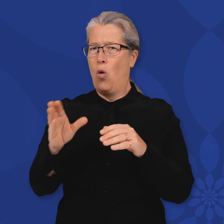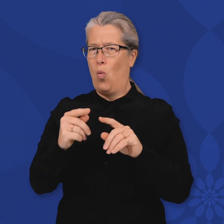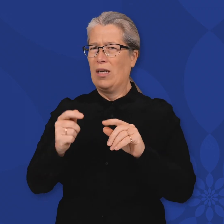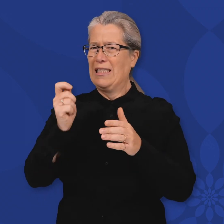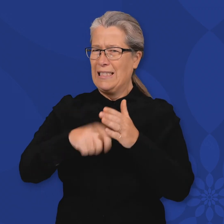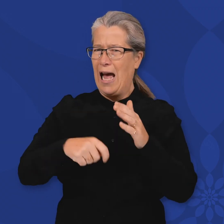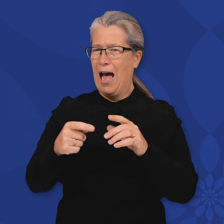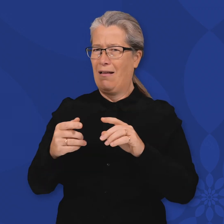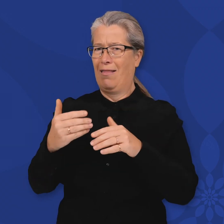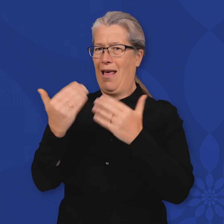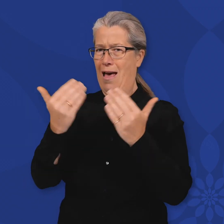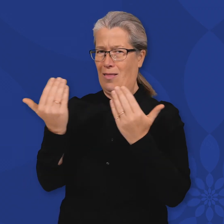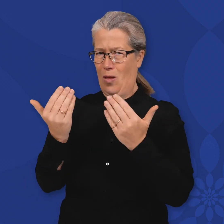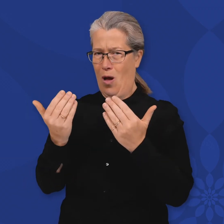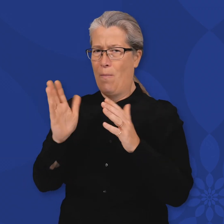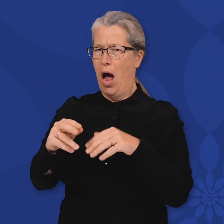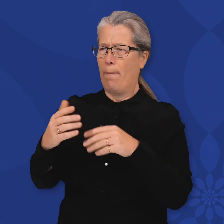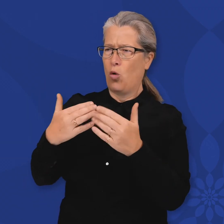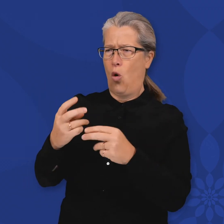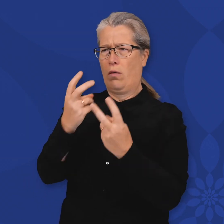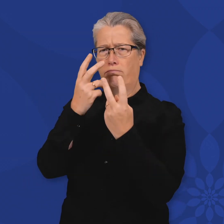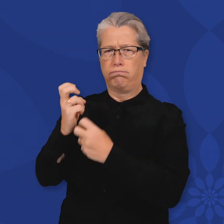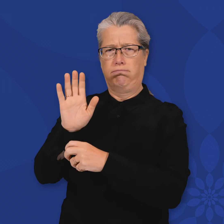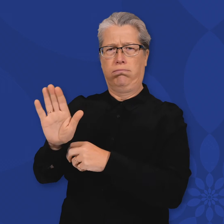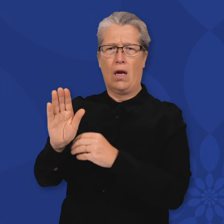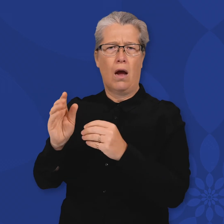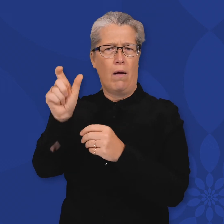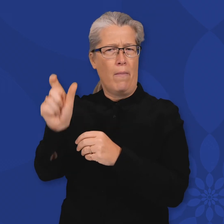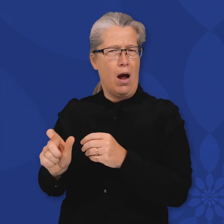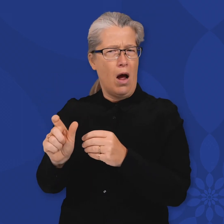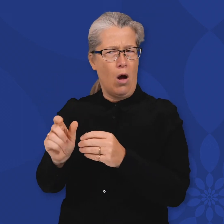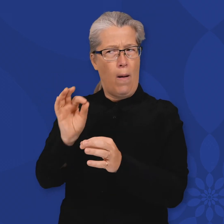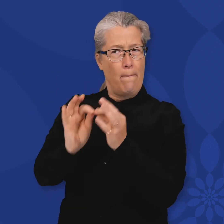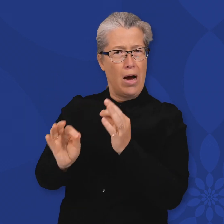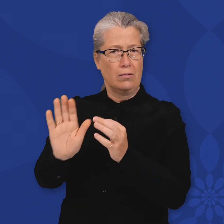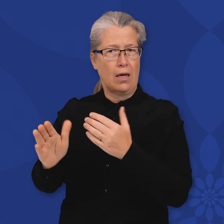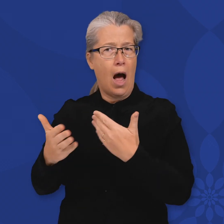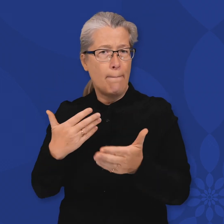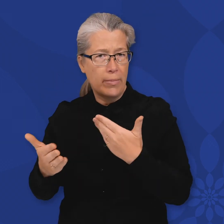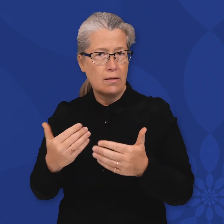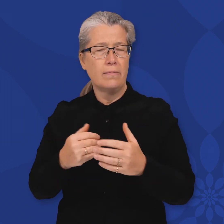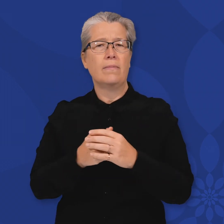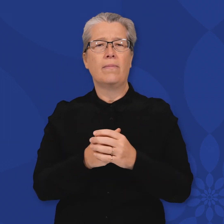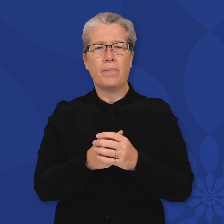bedömningen av personens lämplighet gjordes.